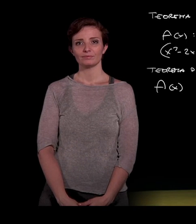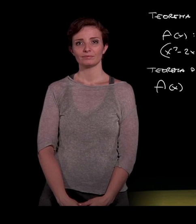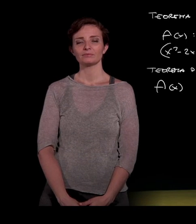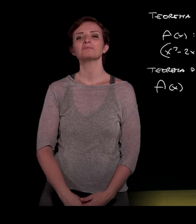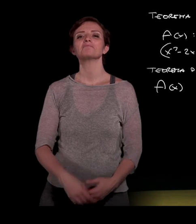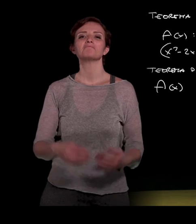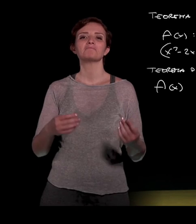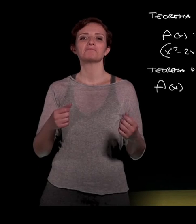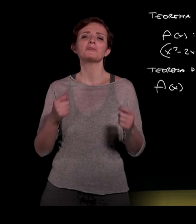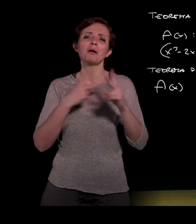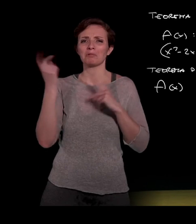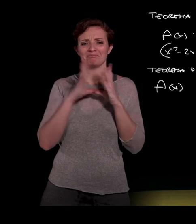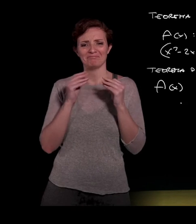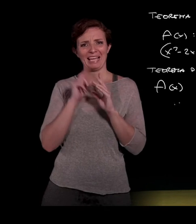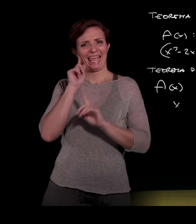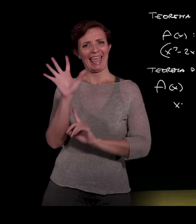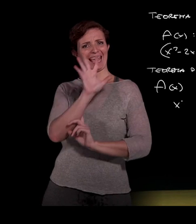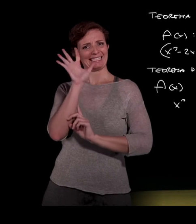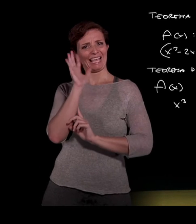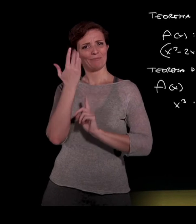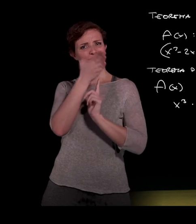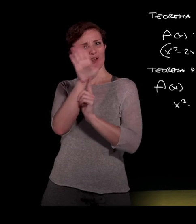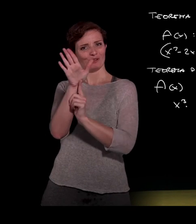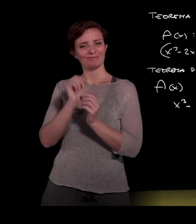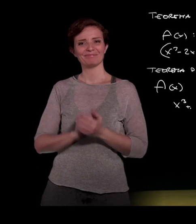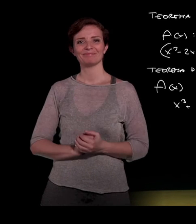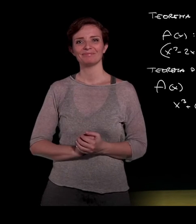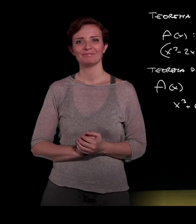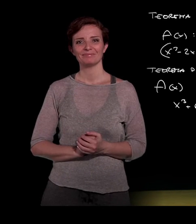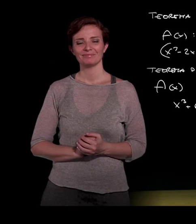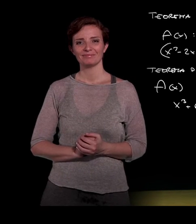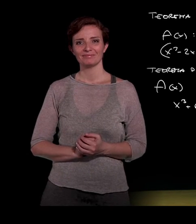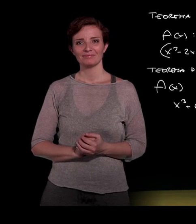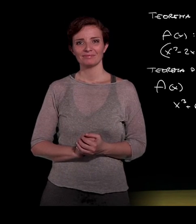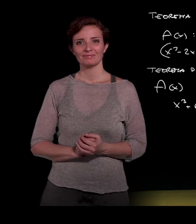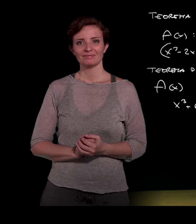Facciamo un esempio. (LEGGE IL POLINOMIO)